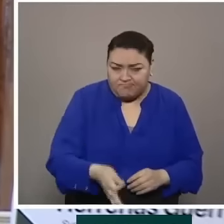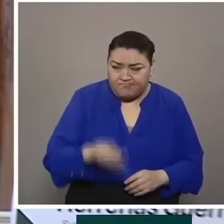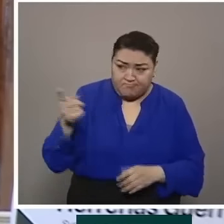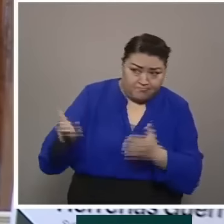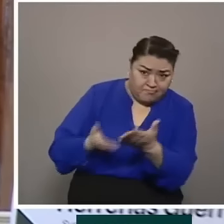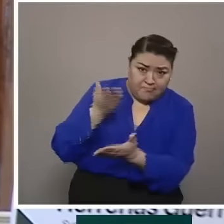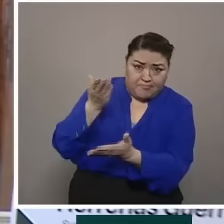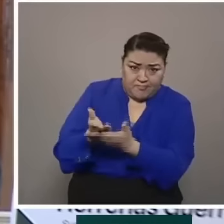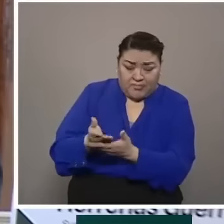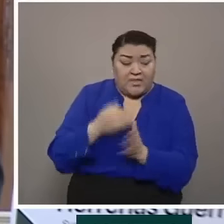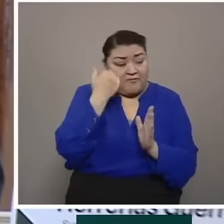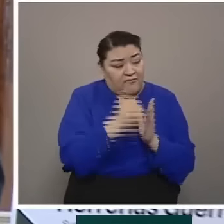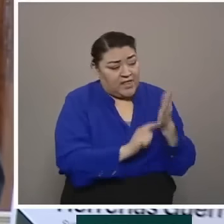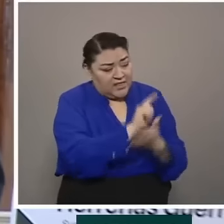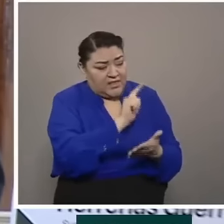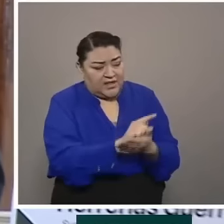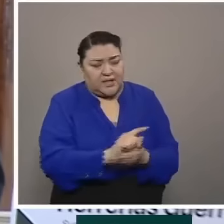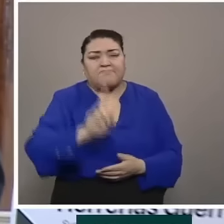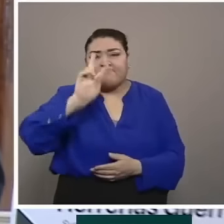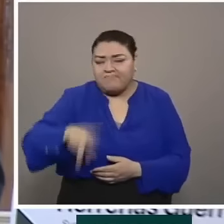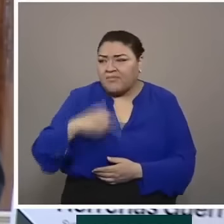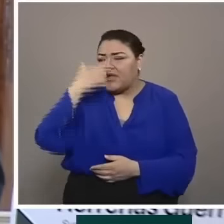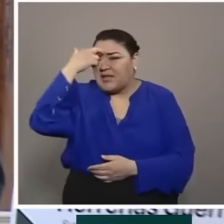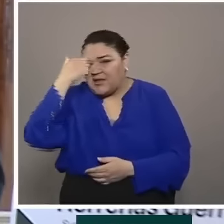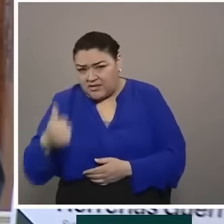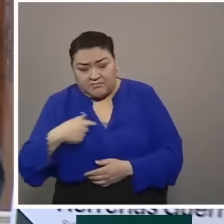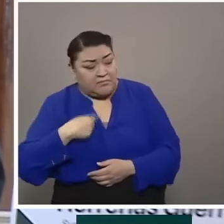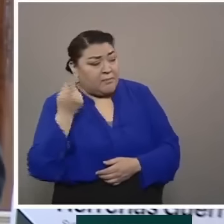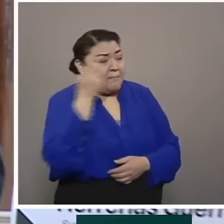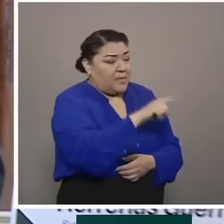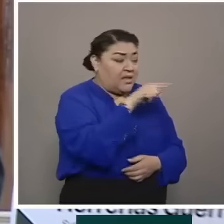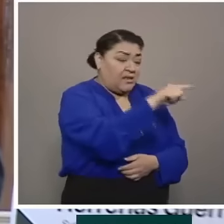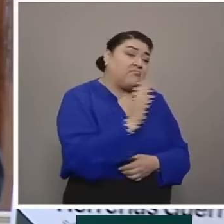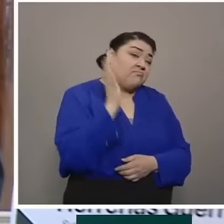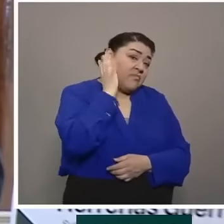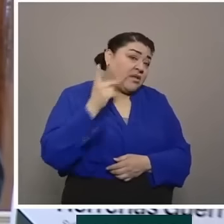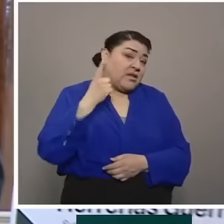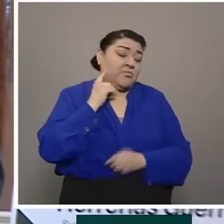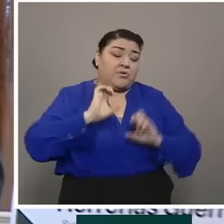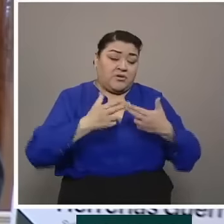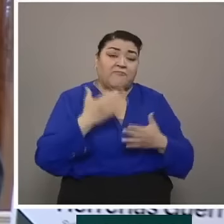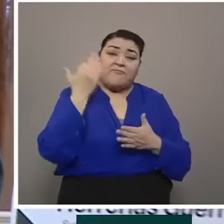legislativa en que ha incurrido el Congreso Local de establecer la regulación necesaria